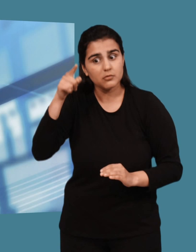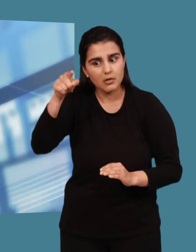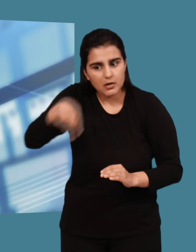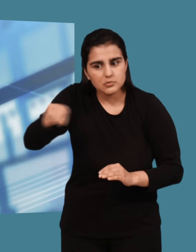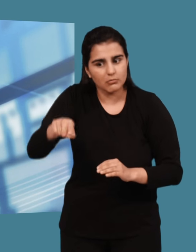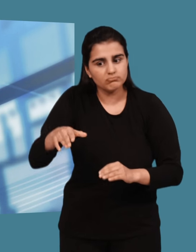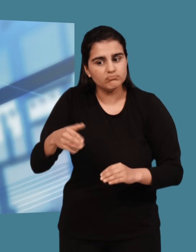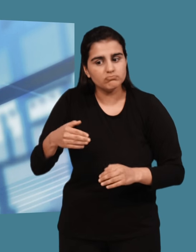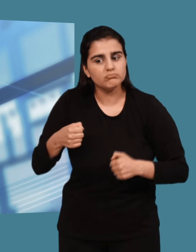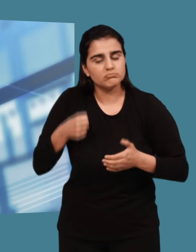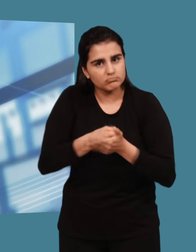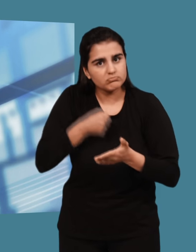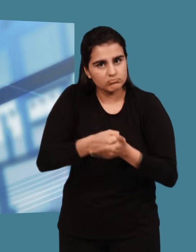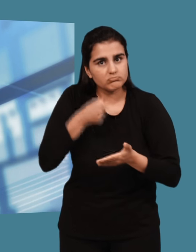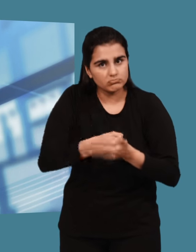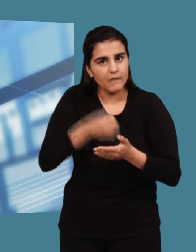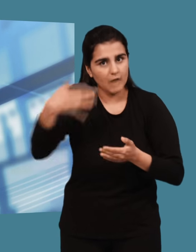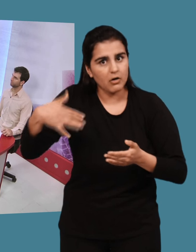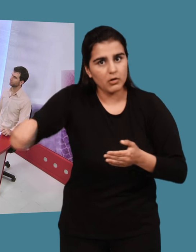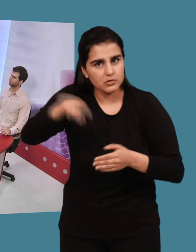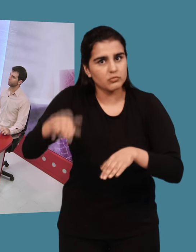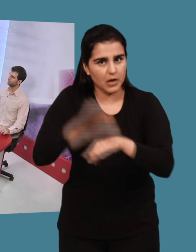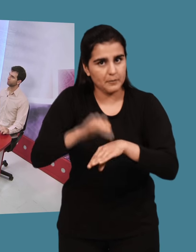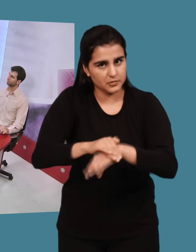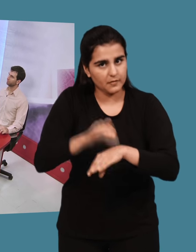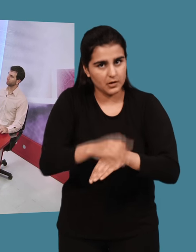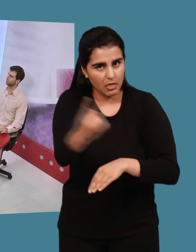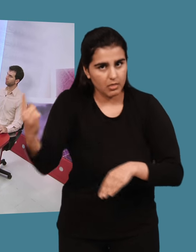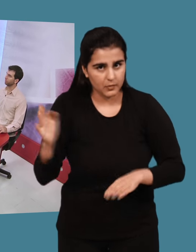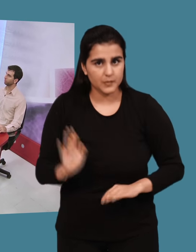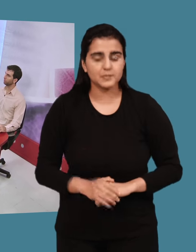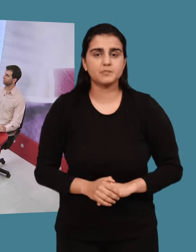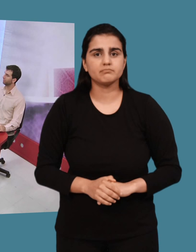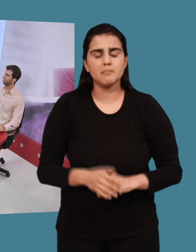y a su vez valoren, porque es un compromiso que están asumiendo. Perfecto. Y justamente